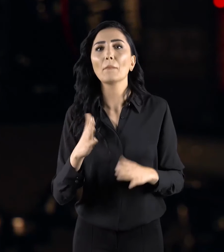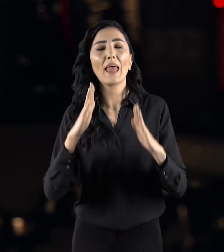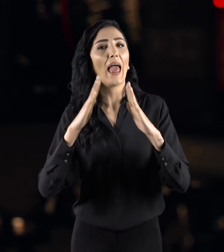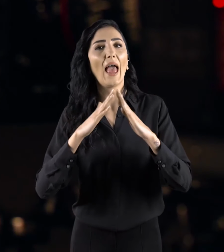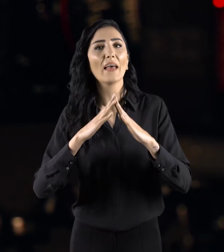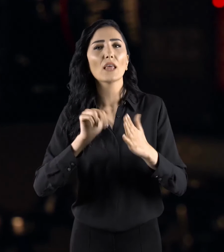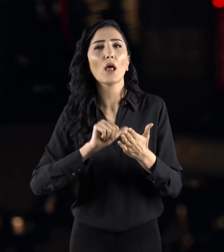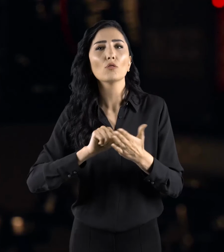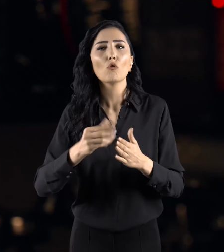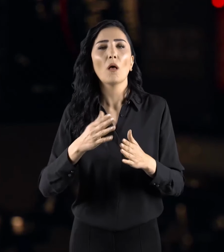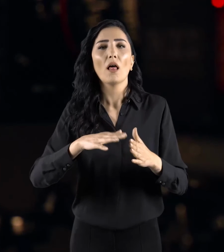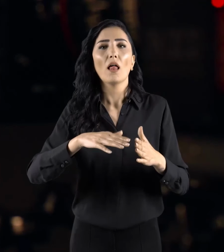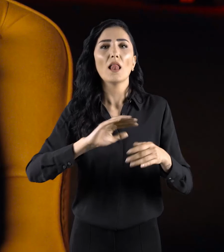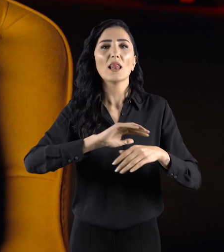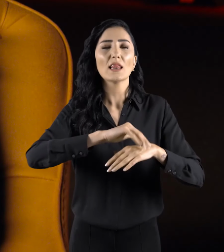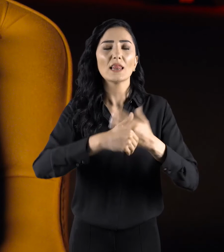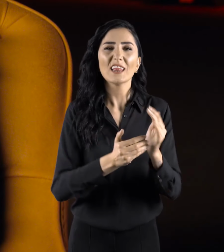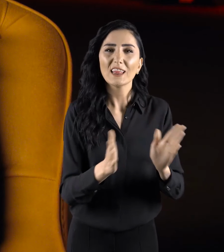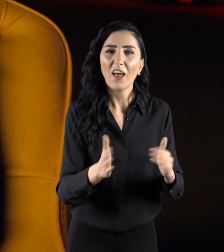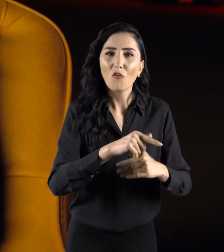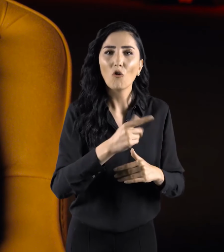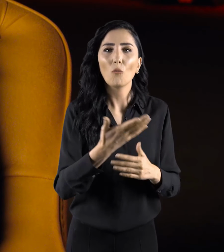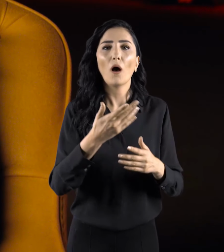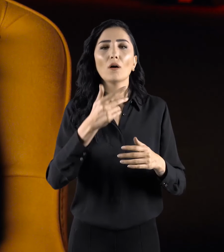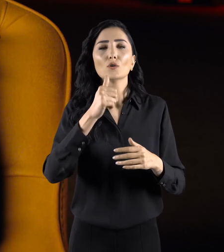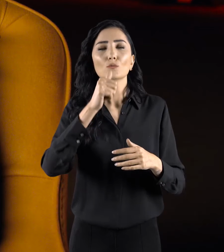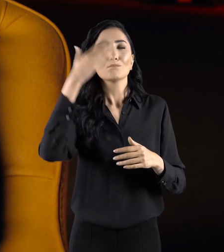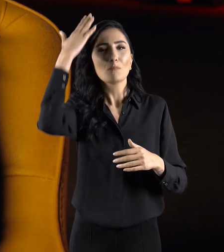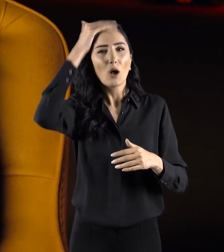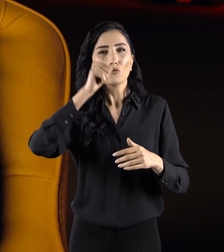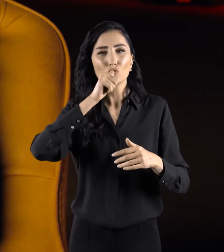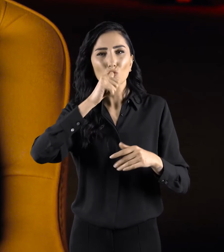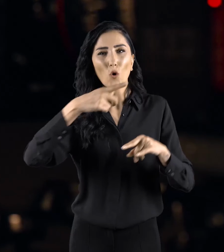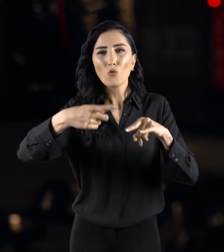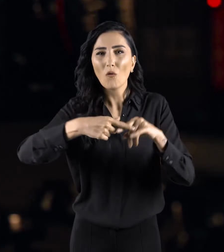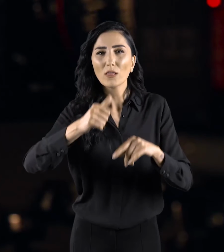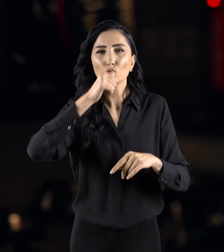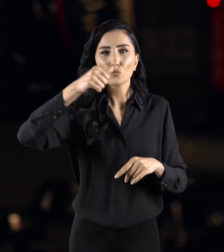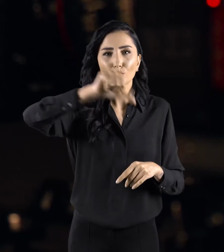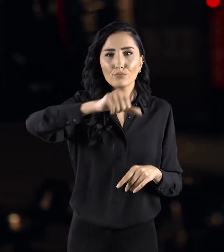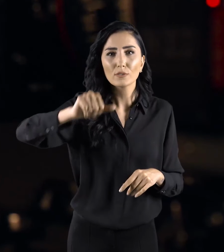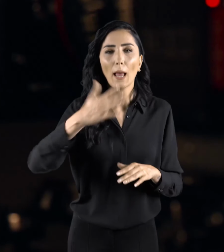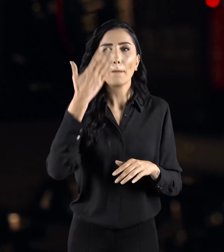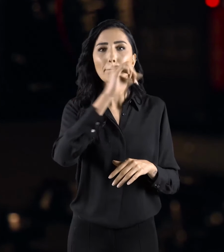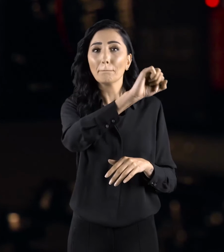bir şekilde hareket etmemiz gerekir. Evdeki tüm lavabo küvet gibi alanları su ile doldurmak gerekir.